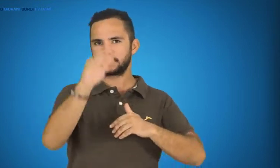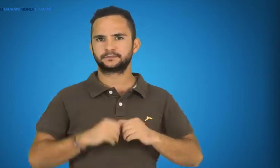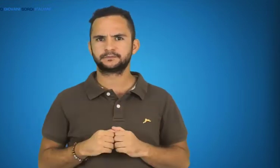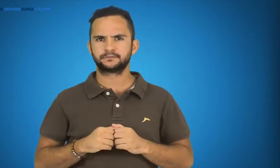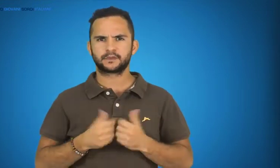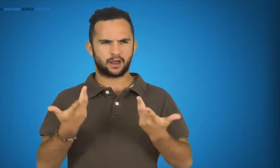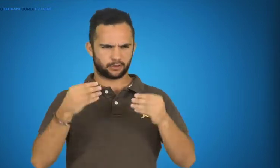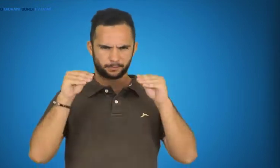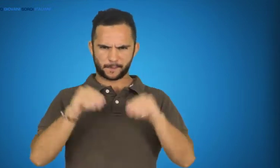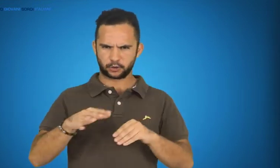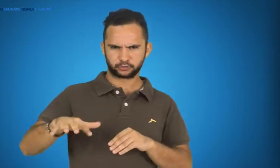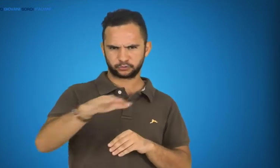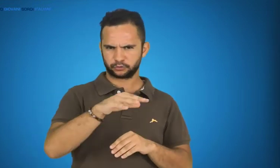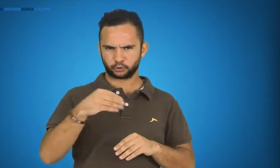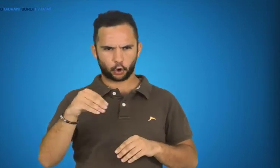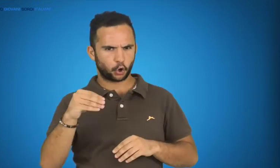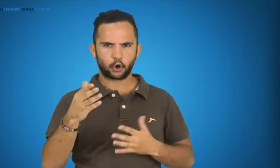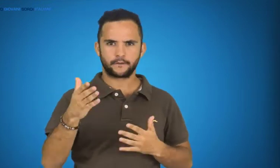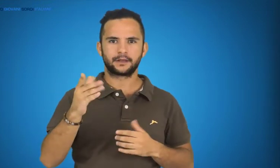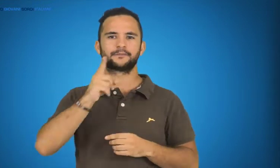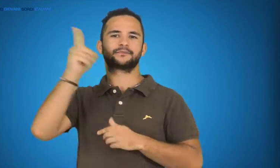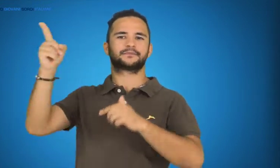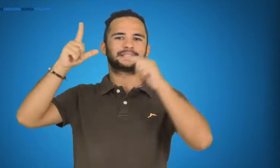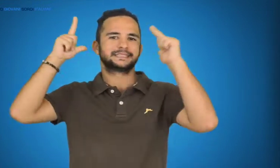Dove si terrà? A Siena.